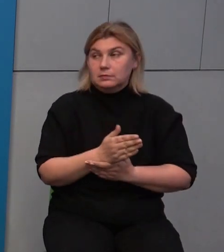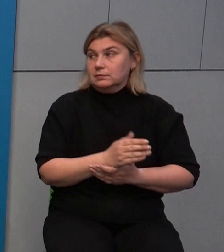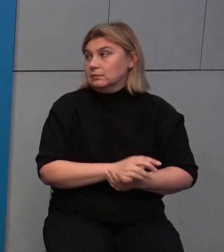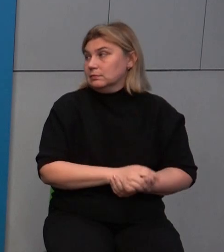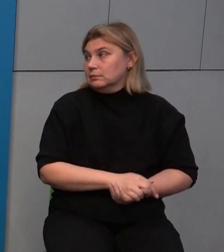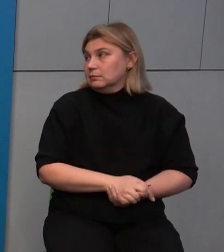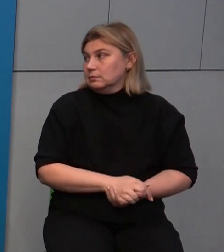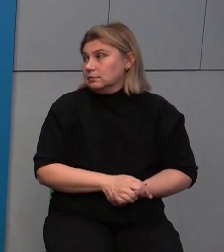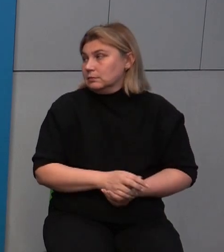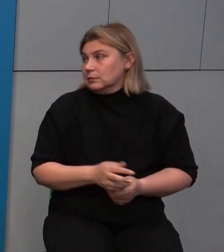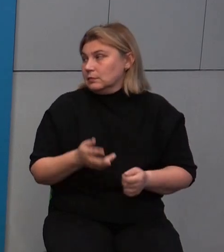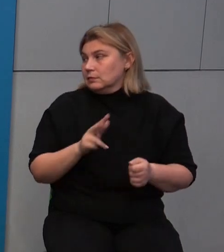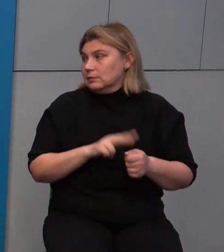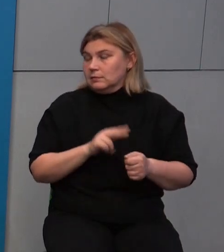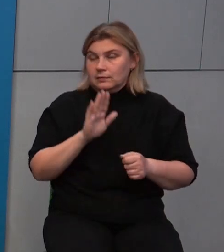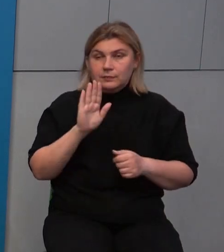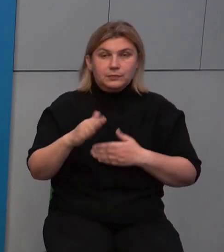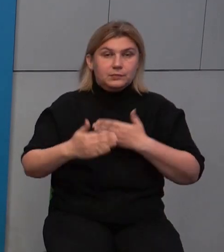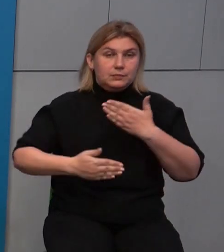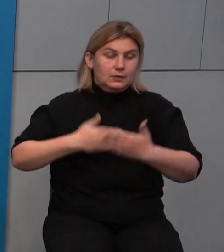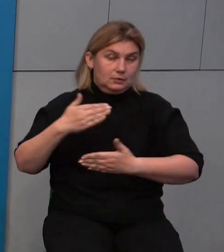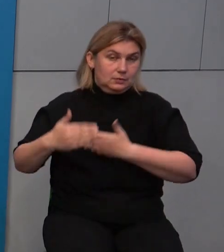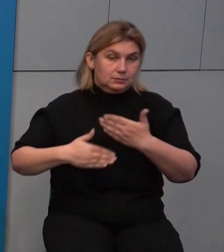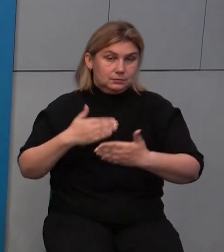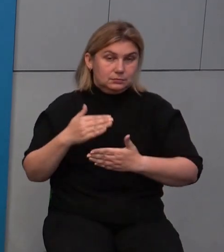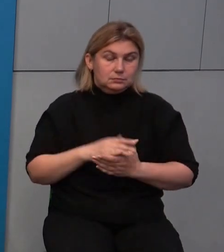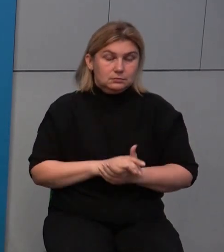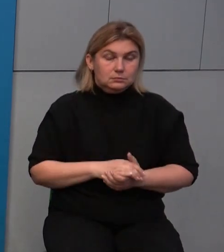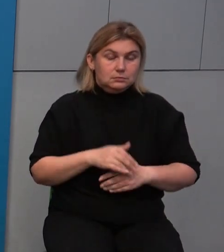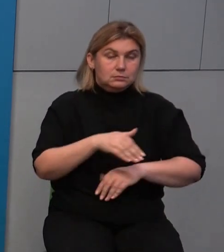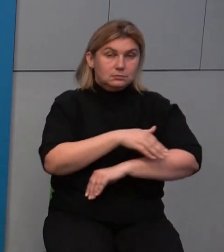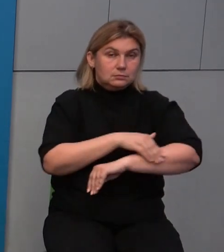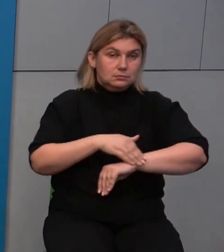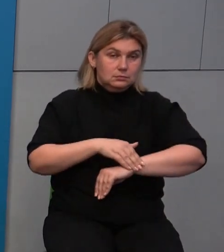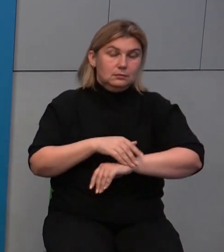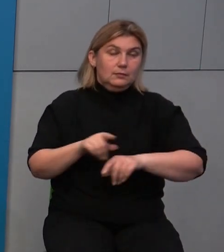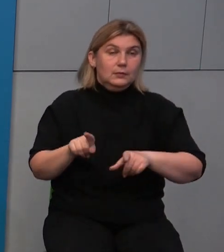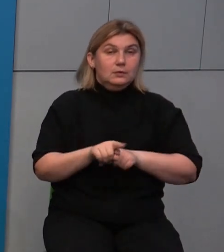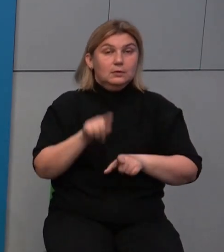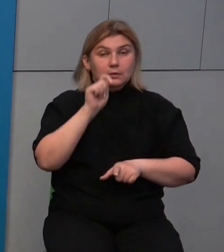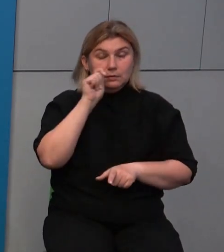które miałyby się toczyć właśnie za granicą czy też w Ukrainie.